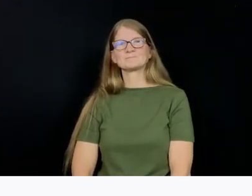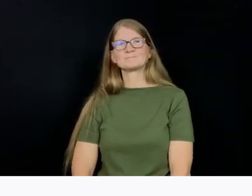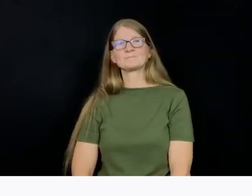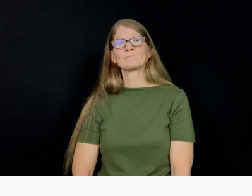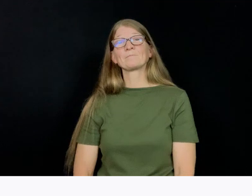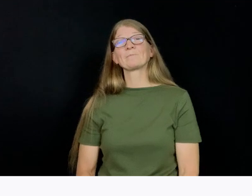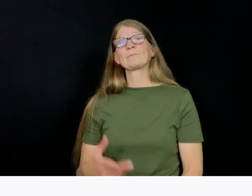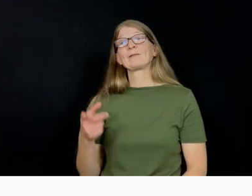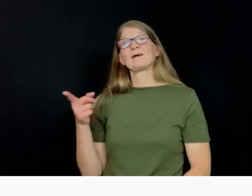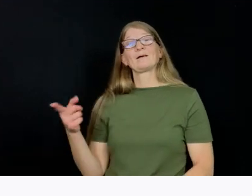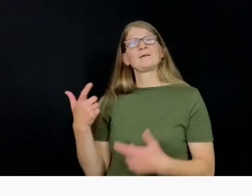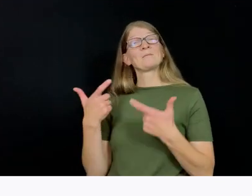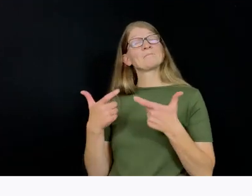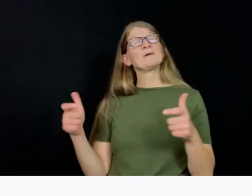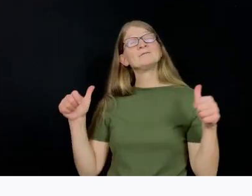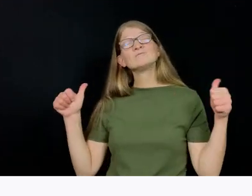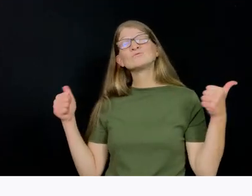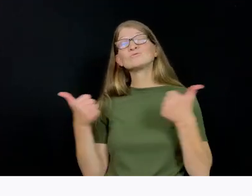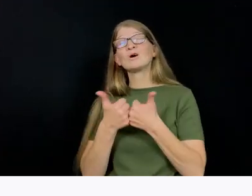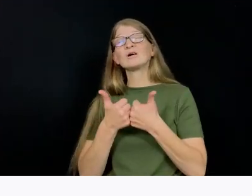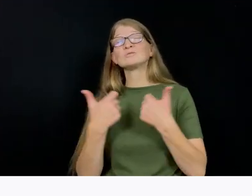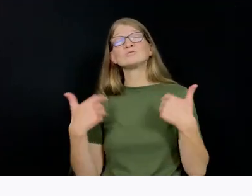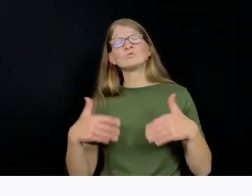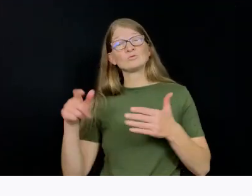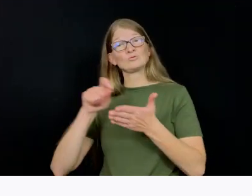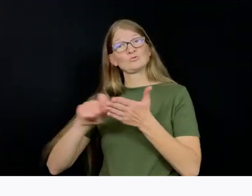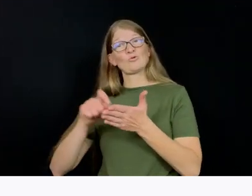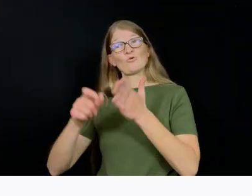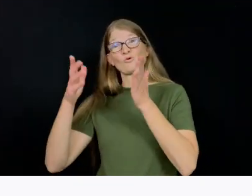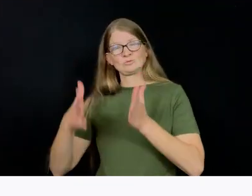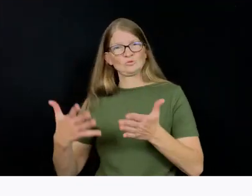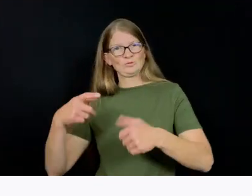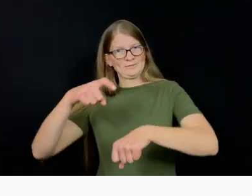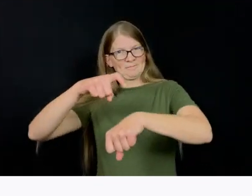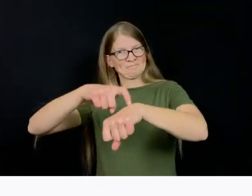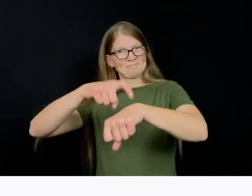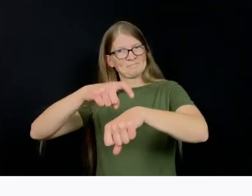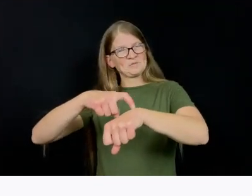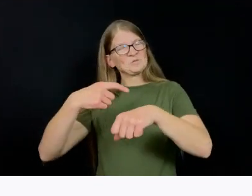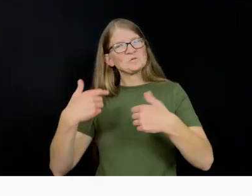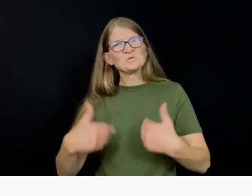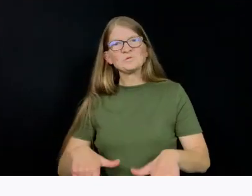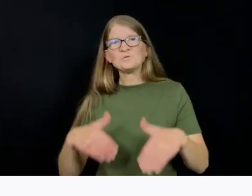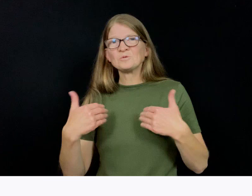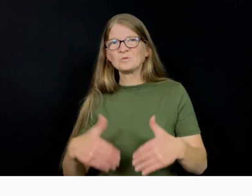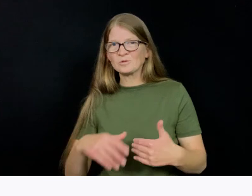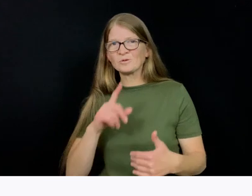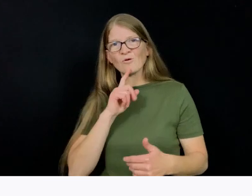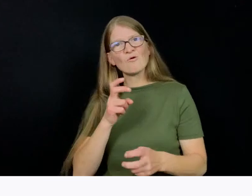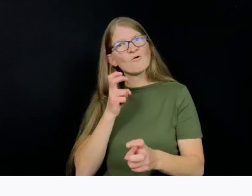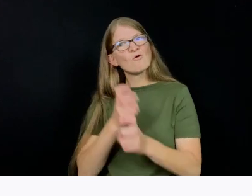ماريسا كوياتكووسكي: التحدي الأكبر في عمل المراسلين الصحفيين بصدق هو الوقت، أليس كذلك؟ من الصعب حقًا أن تقولوا كلمة "لا"